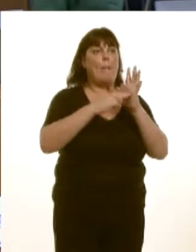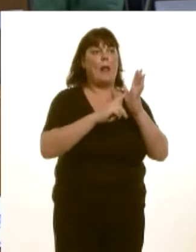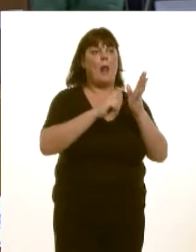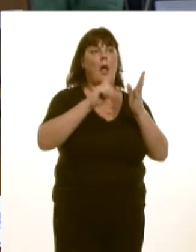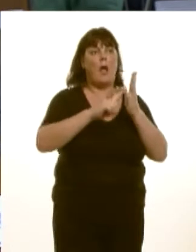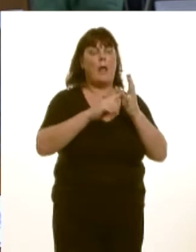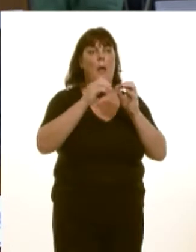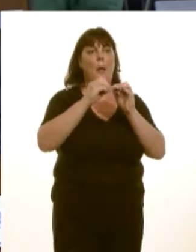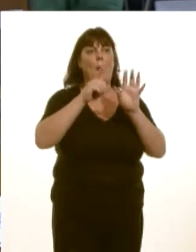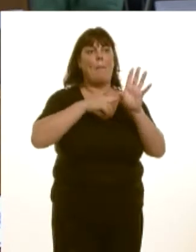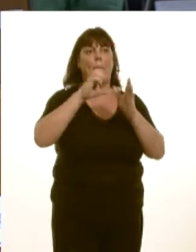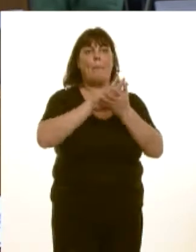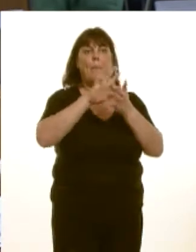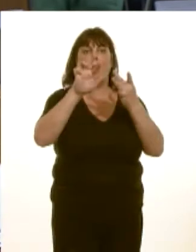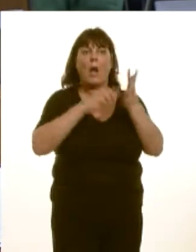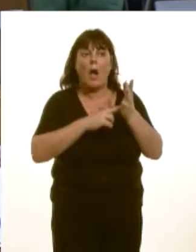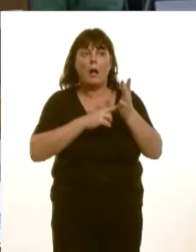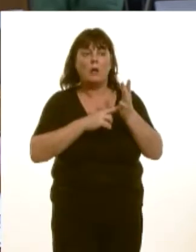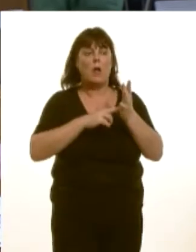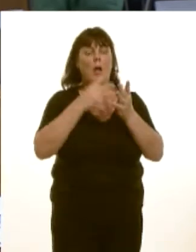Gwenda Thomas: Diolch am eich ymateb, Brif Weinidog.